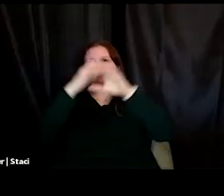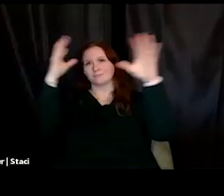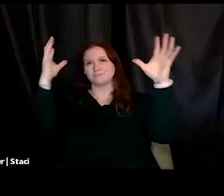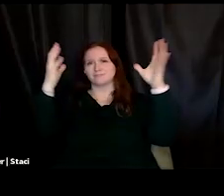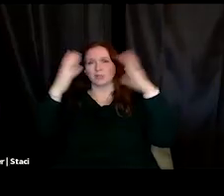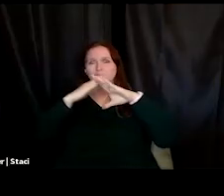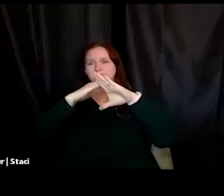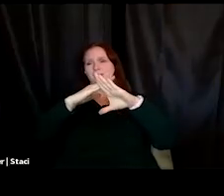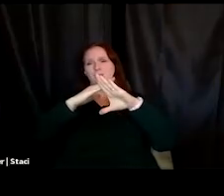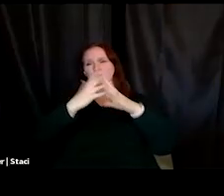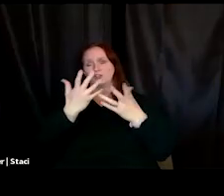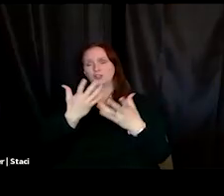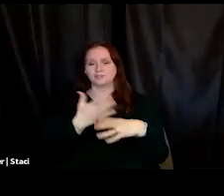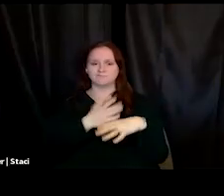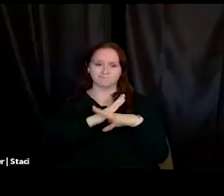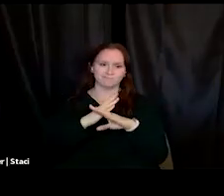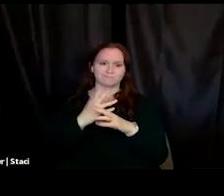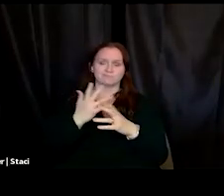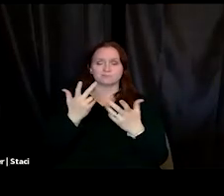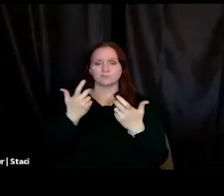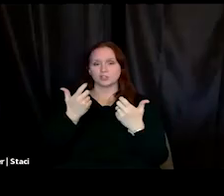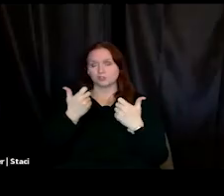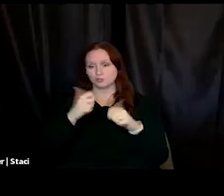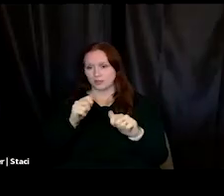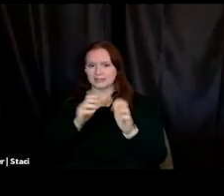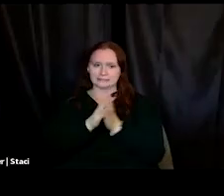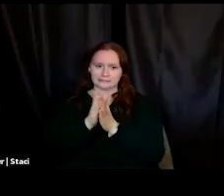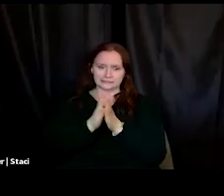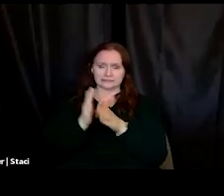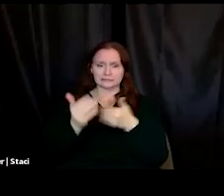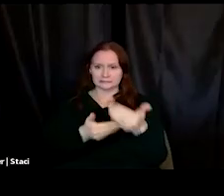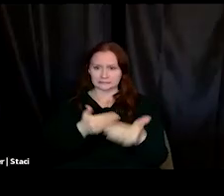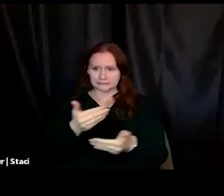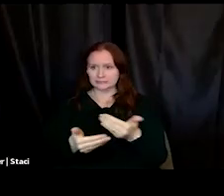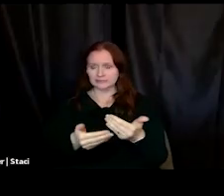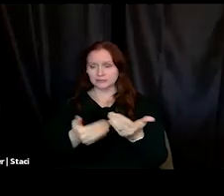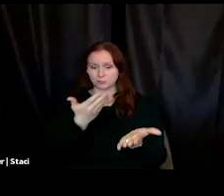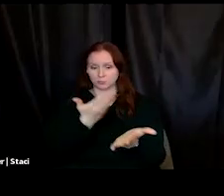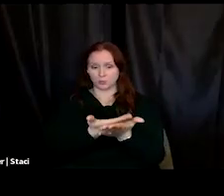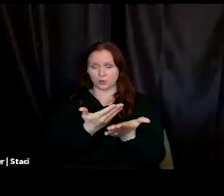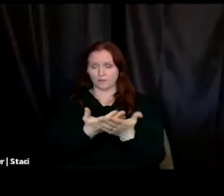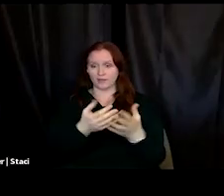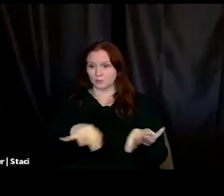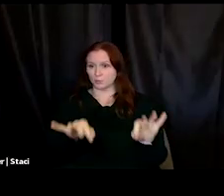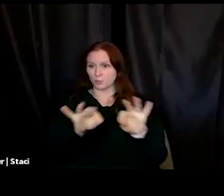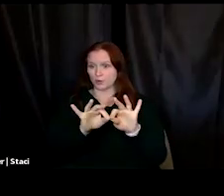porque no querían compartir su número de Seguro Social personal o su dirección. Y sabemos que esa es una preocupación.